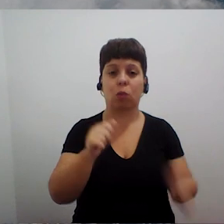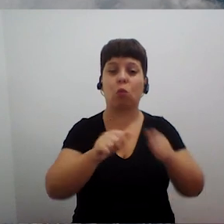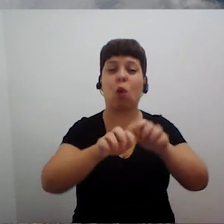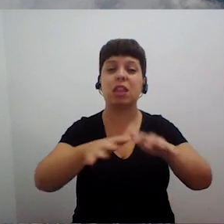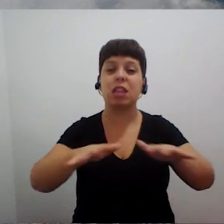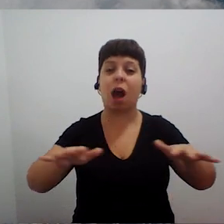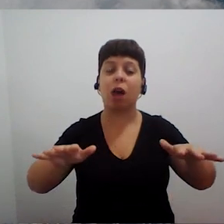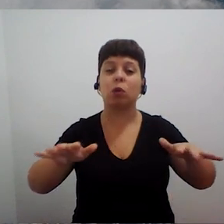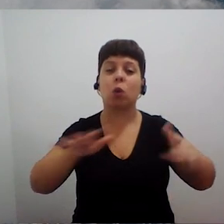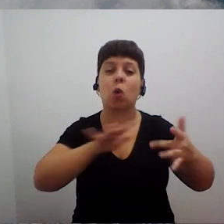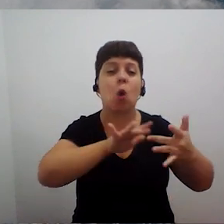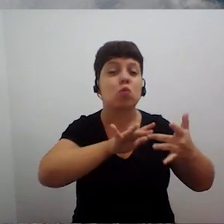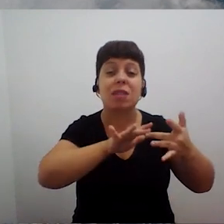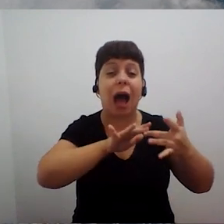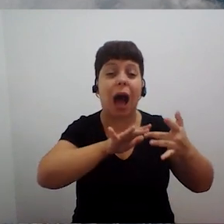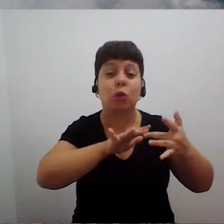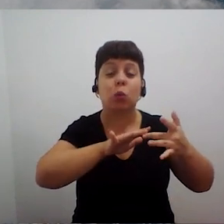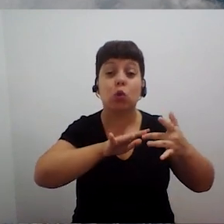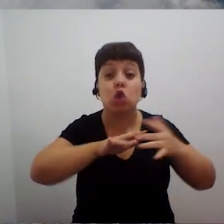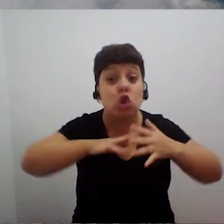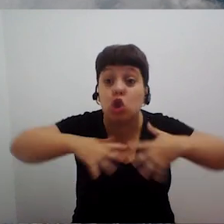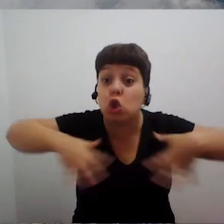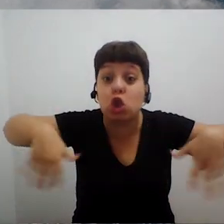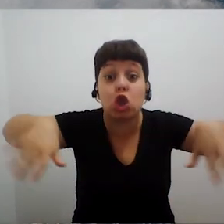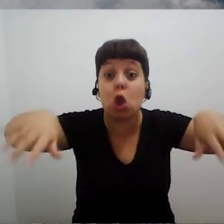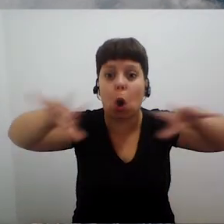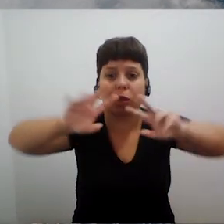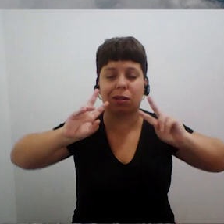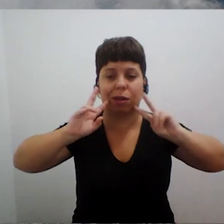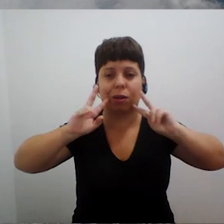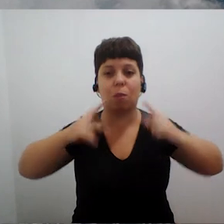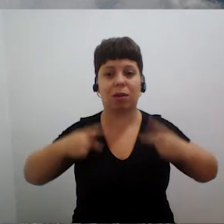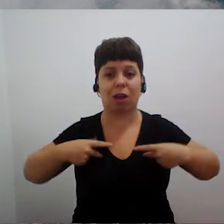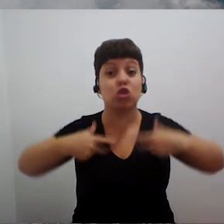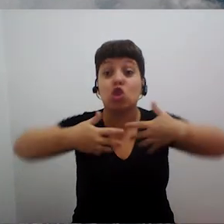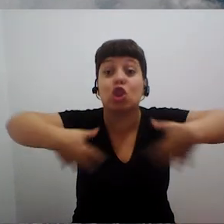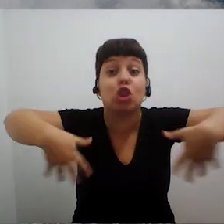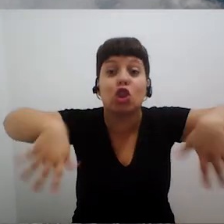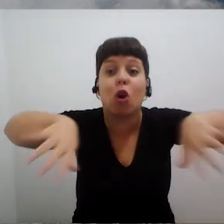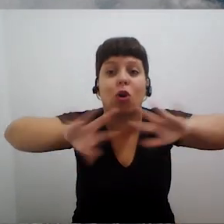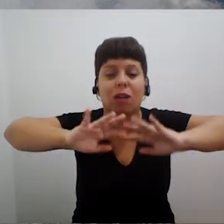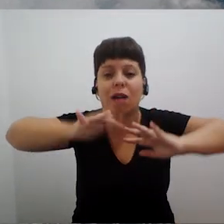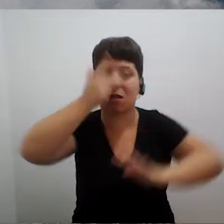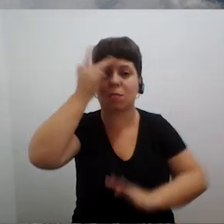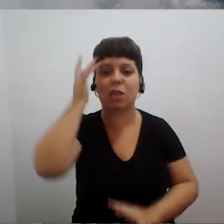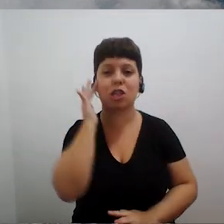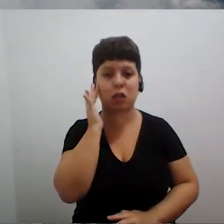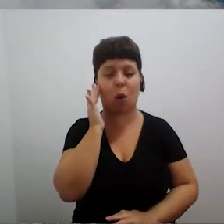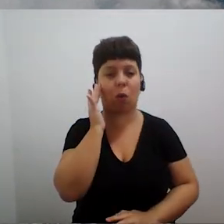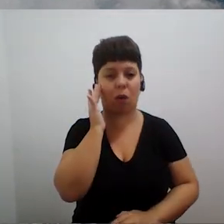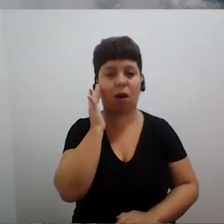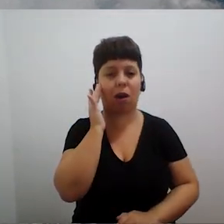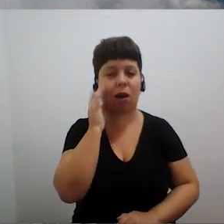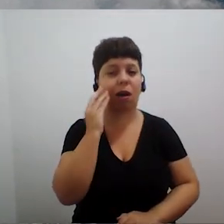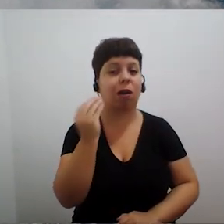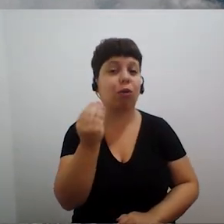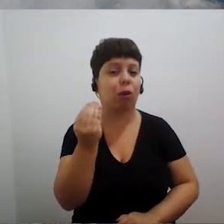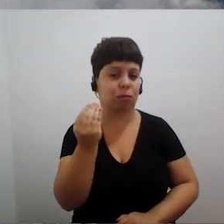vá para todos, pra toda a humanidade, toda a sociedade para todas as pessoas por meio das diferentes religiões